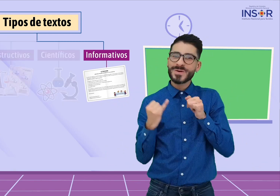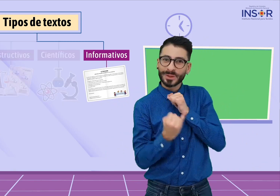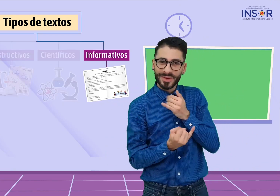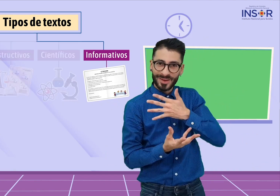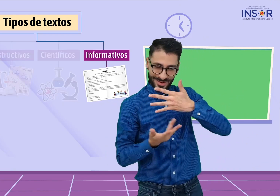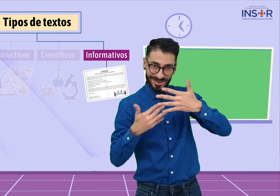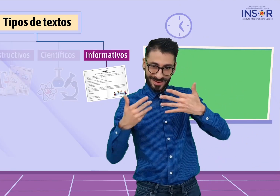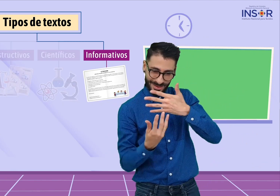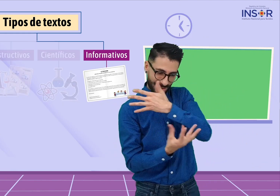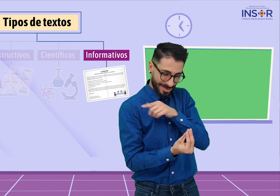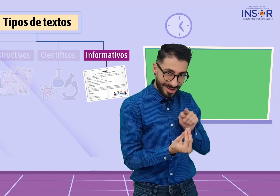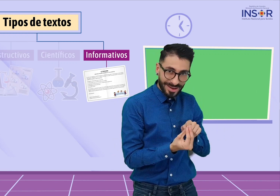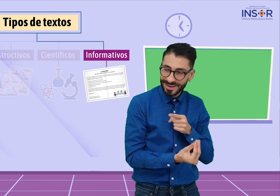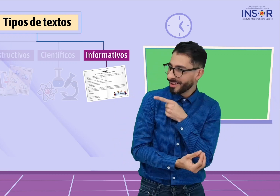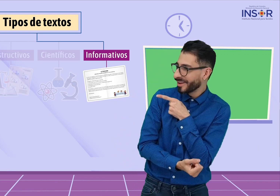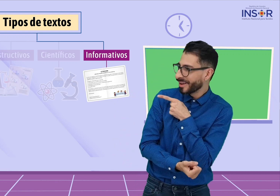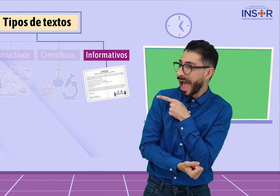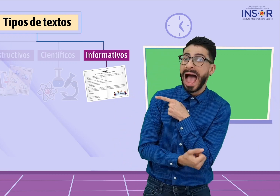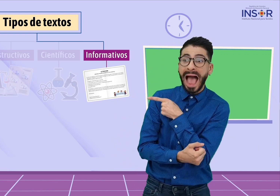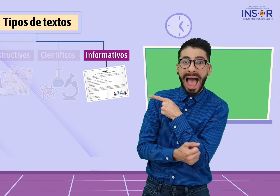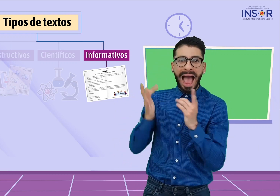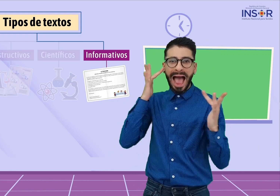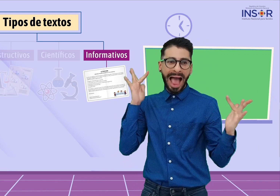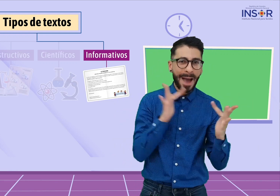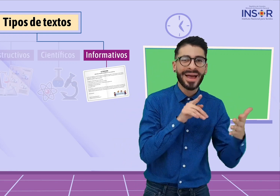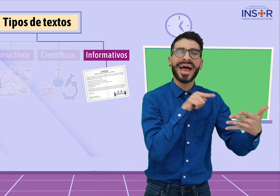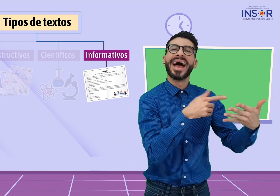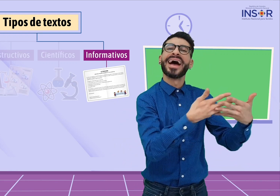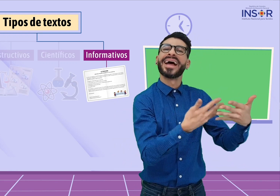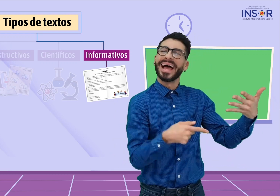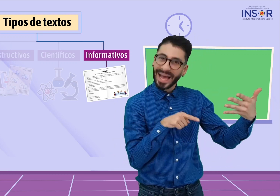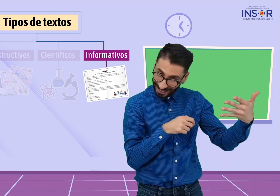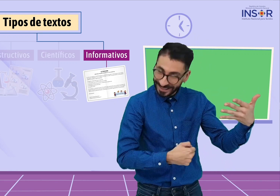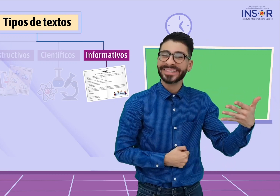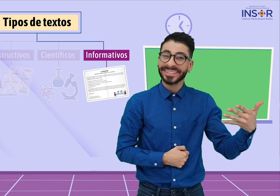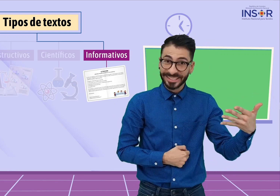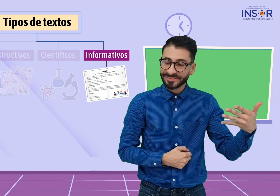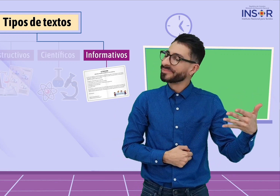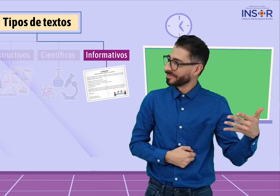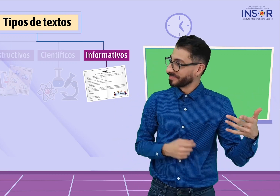La citación corresponde al tipo de texto informativo, a este.